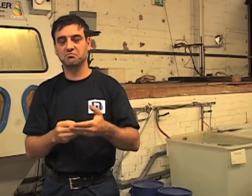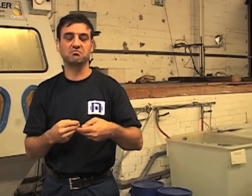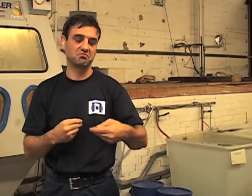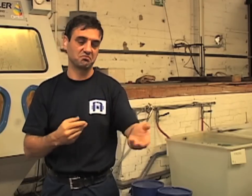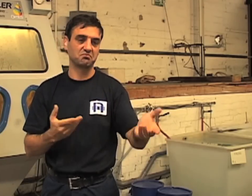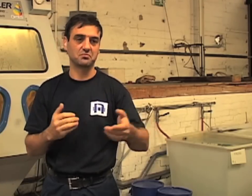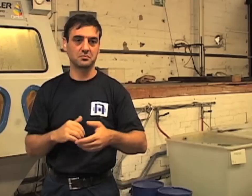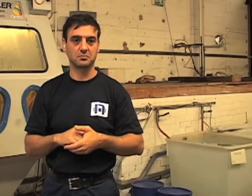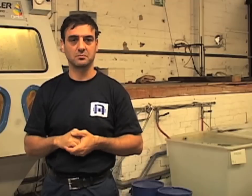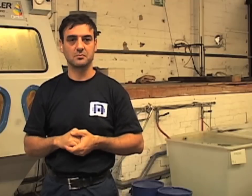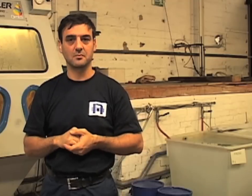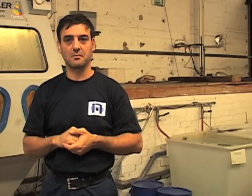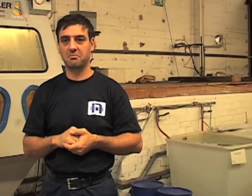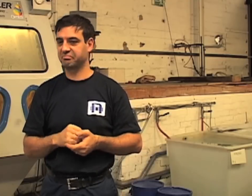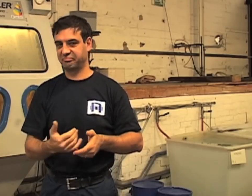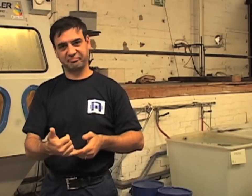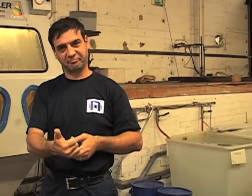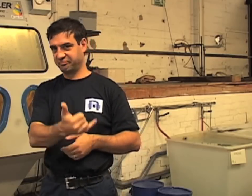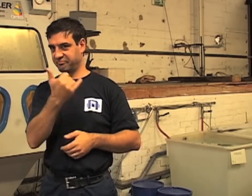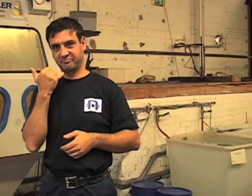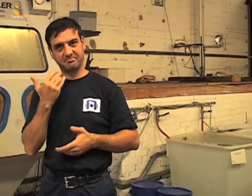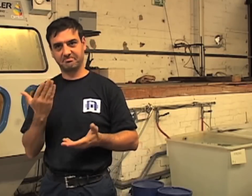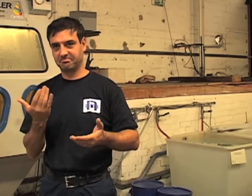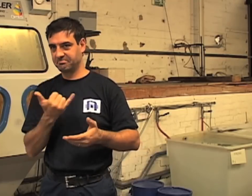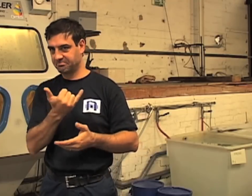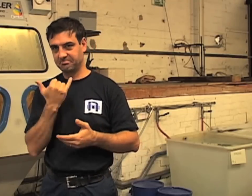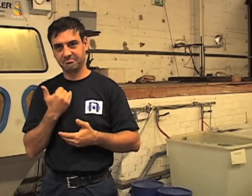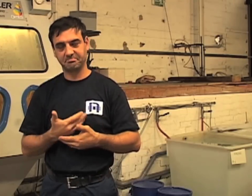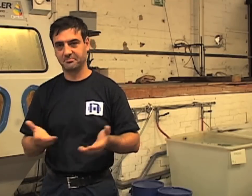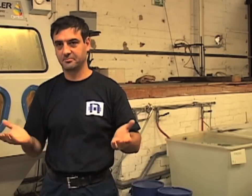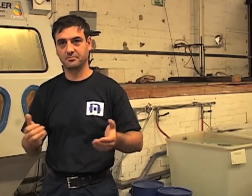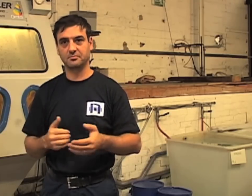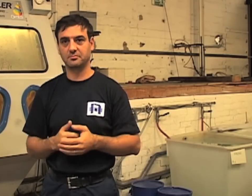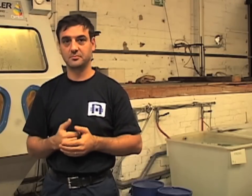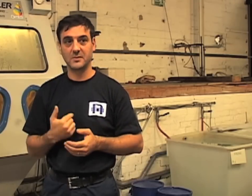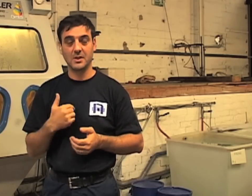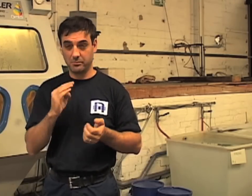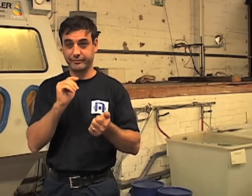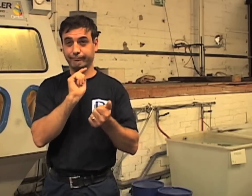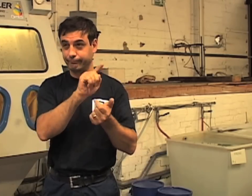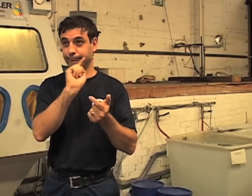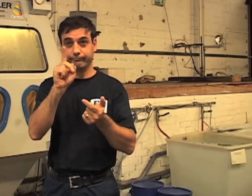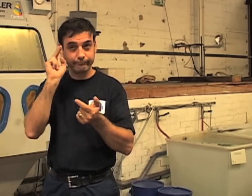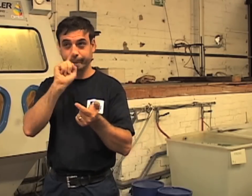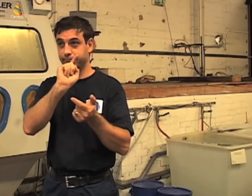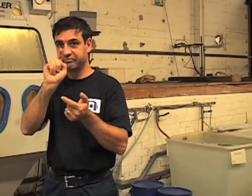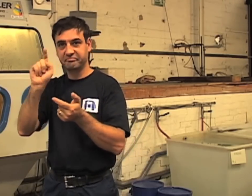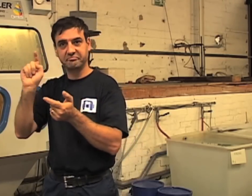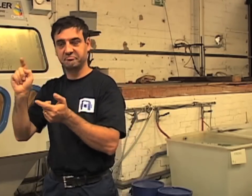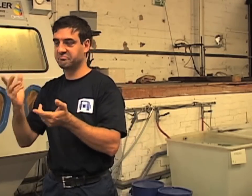Ca en restait là. Ils ne reprenaient pas contact. J'ai fait pas mal de démarches similaires.